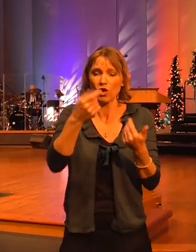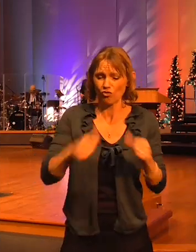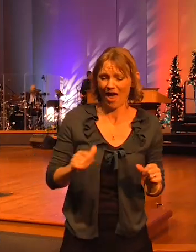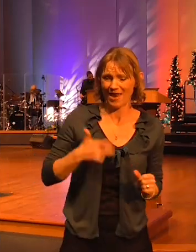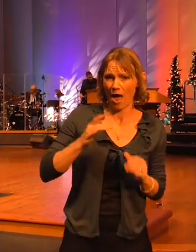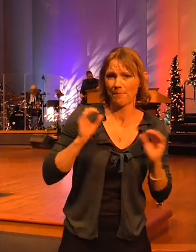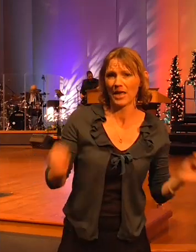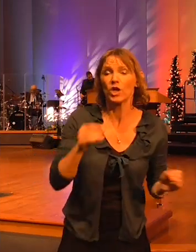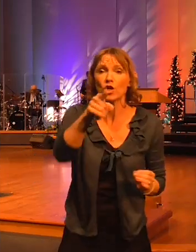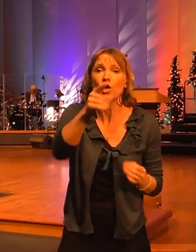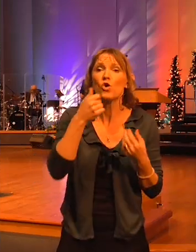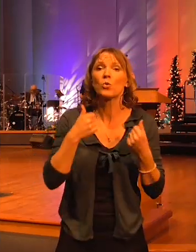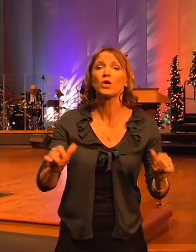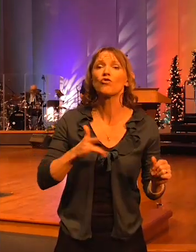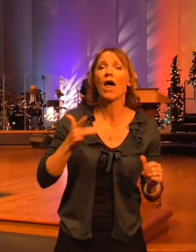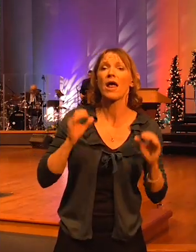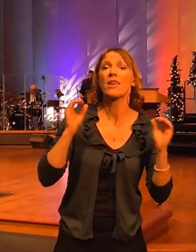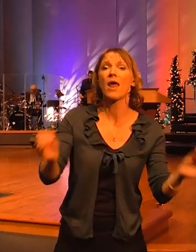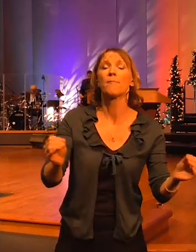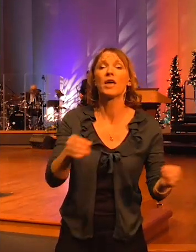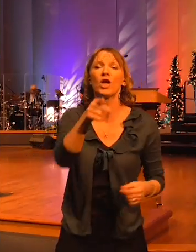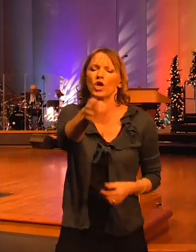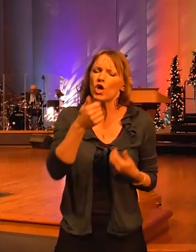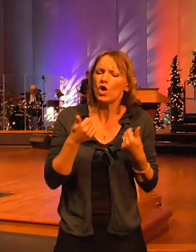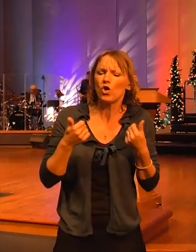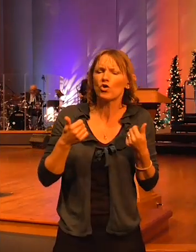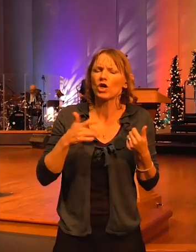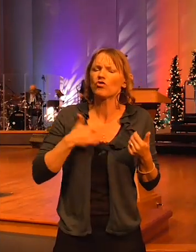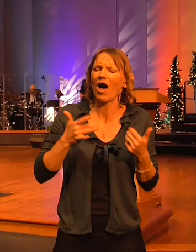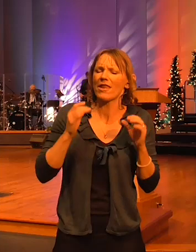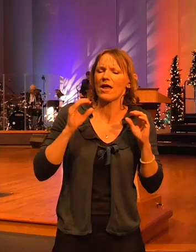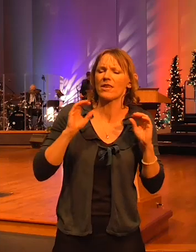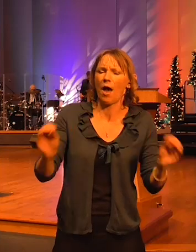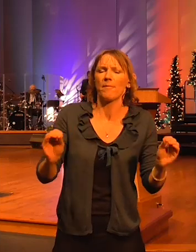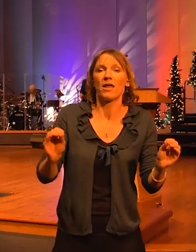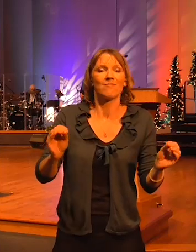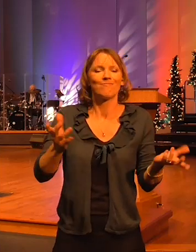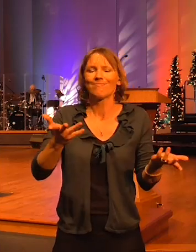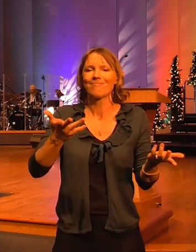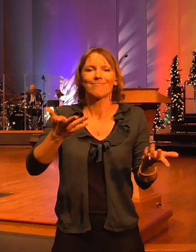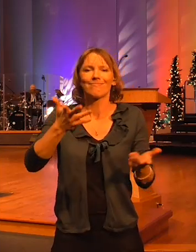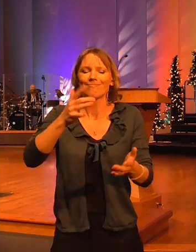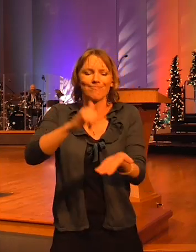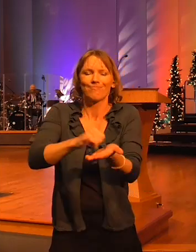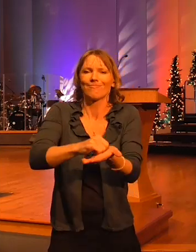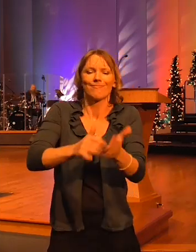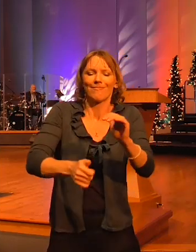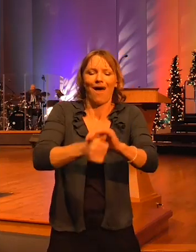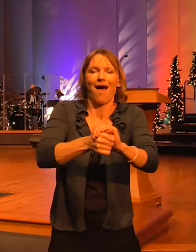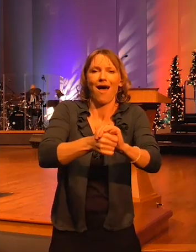adormecerlo puedes intentar adormecerlo puedes intentar adormecerlo no hay para esconderte